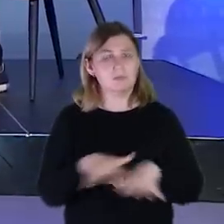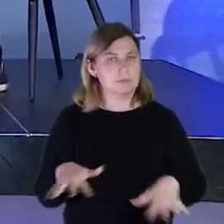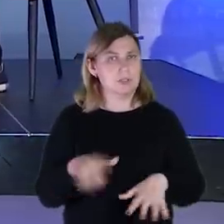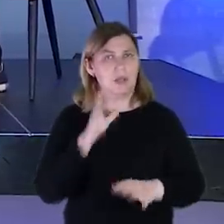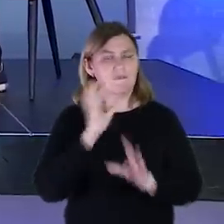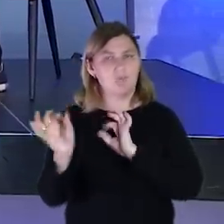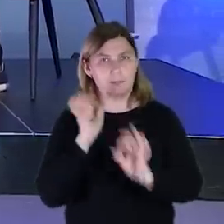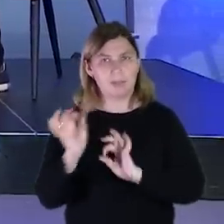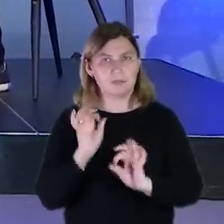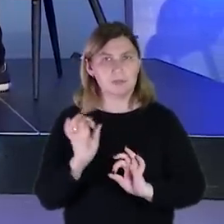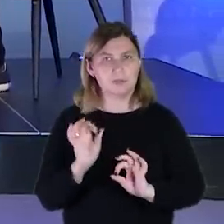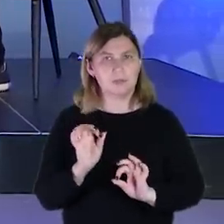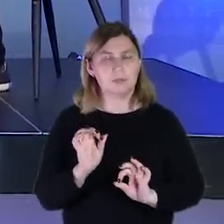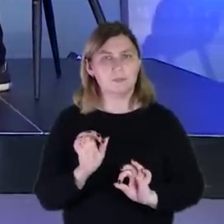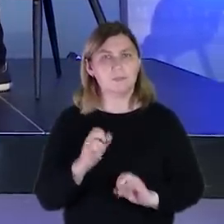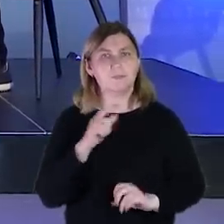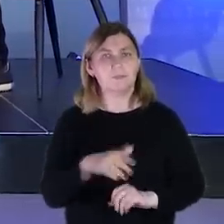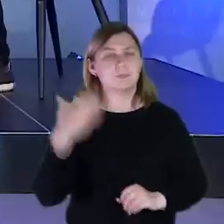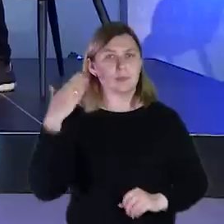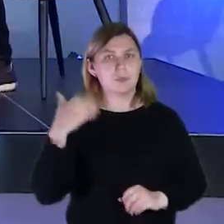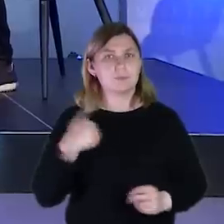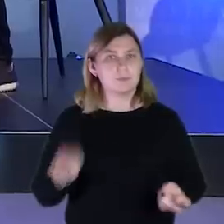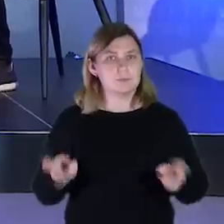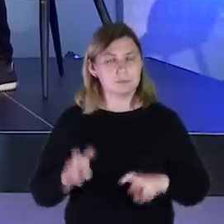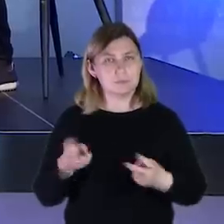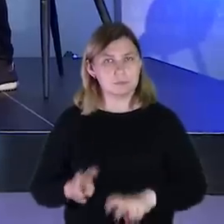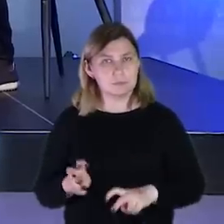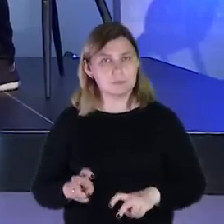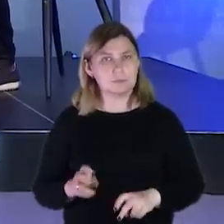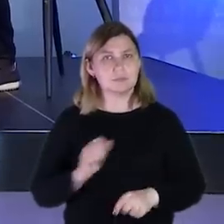informacyjne, tych informatorów honorowych, były tworzone przede wszystkim na odcinkach,